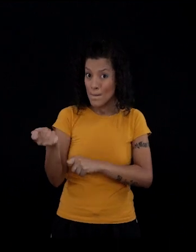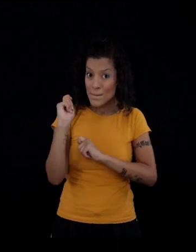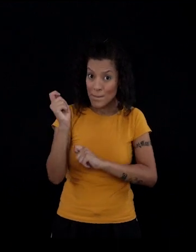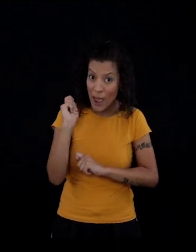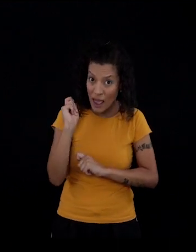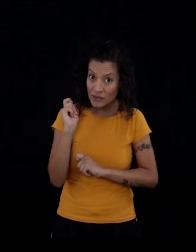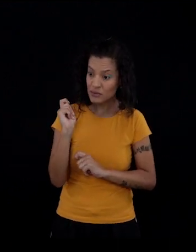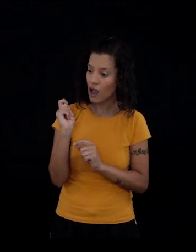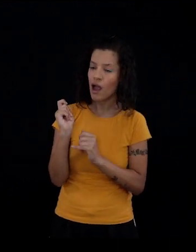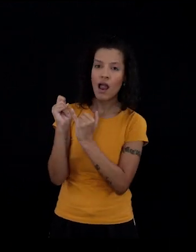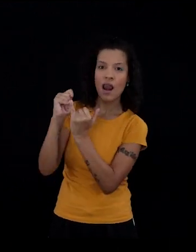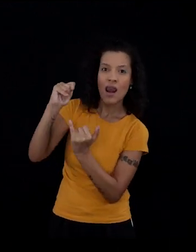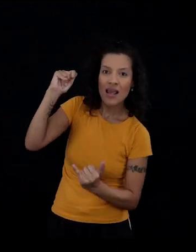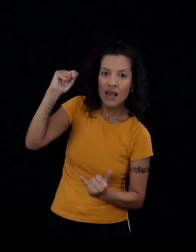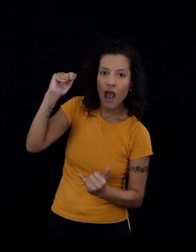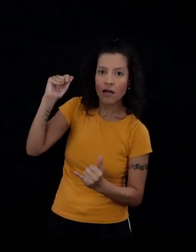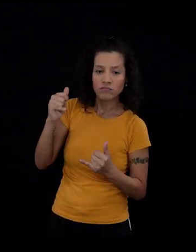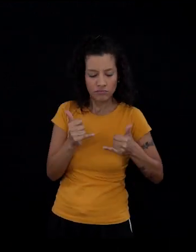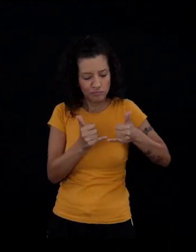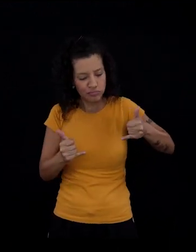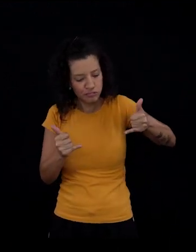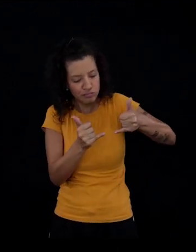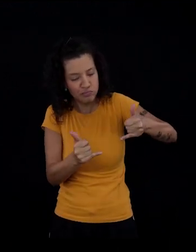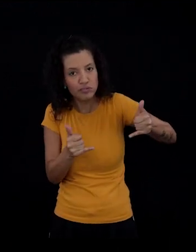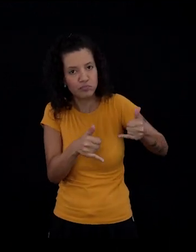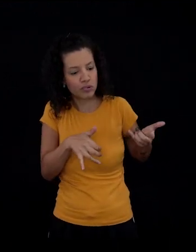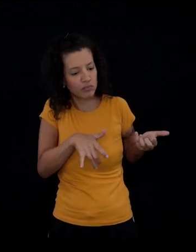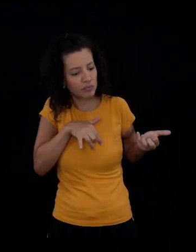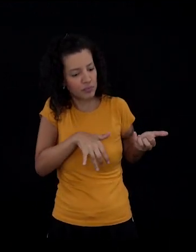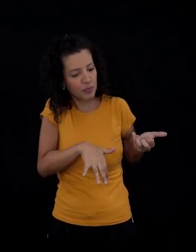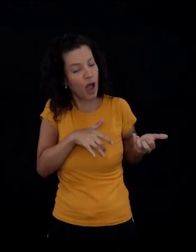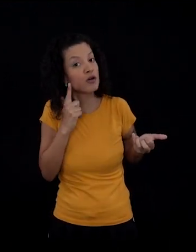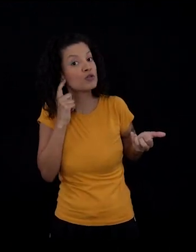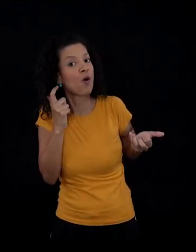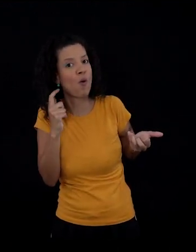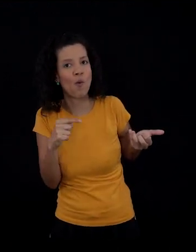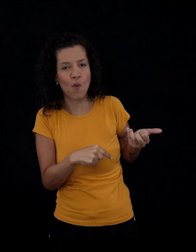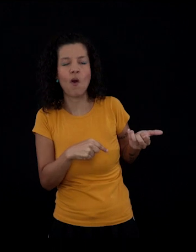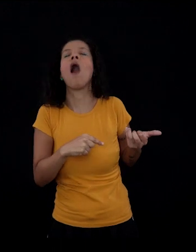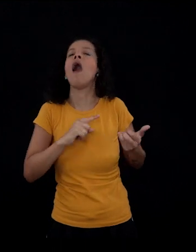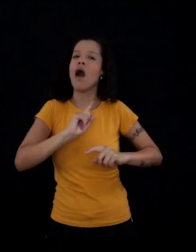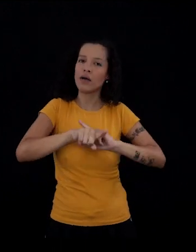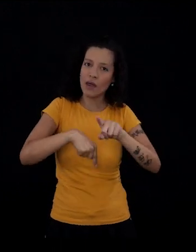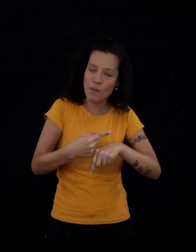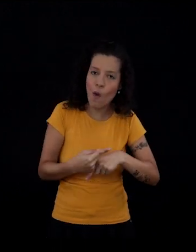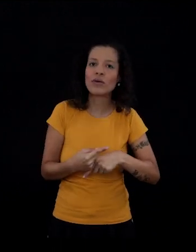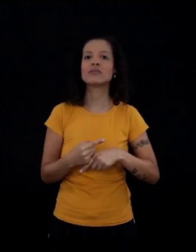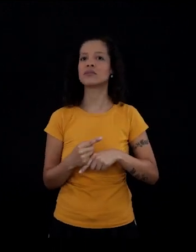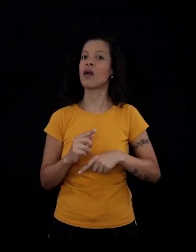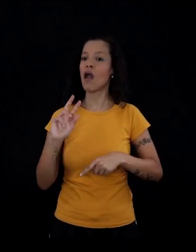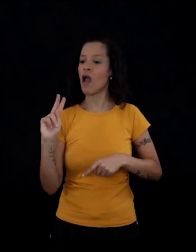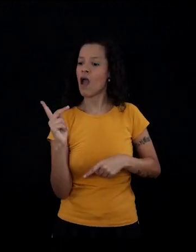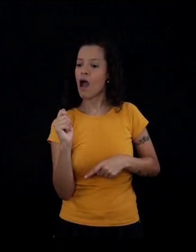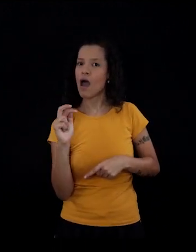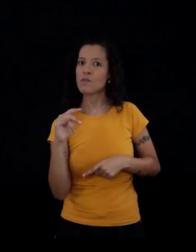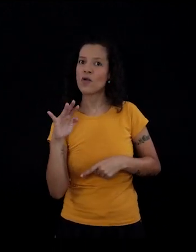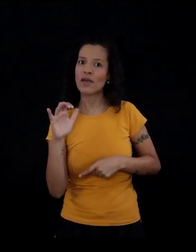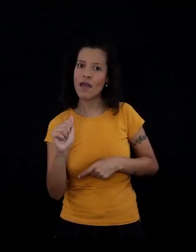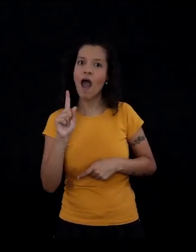as próprias linhas de pesca para que fossem as cordas do instrumento e aí eles foram introduzindo essa harmonia com esse banjo.